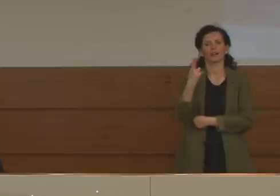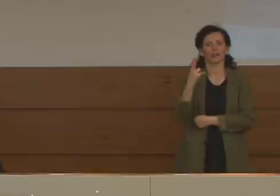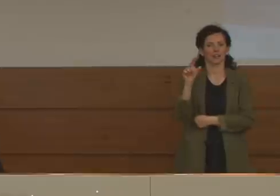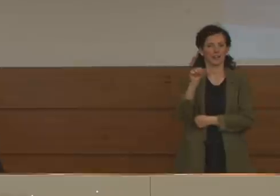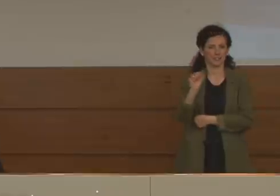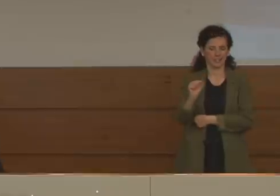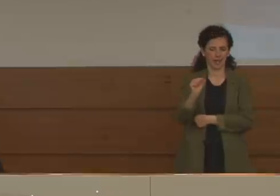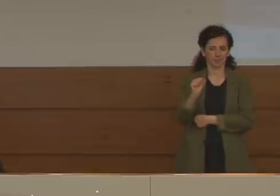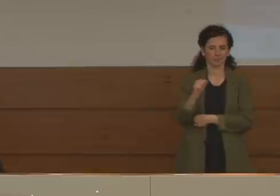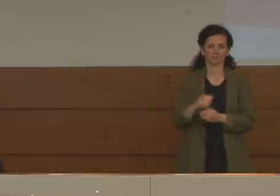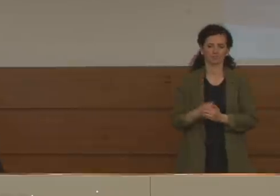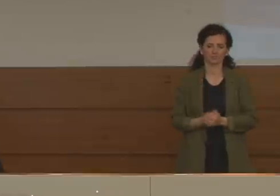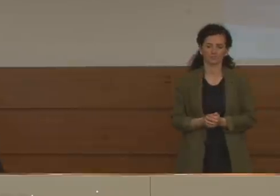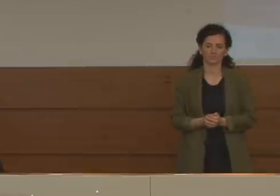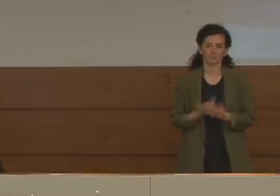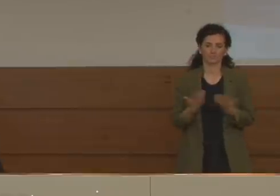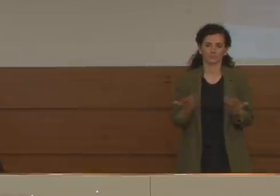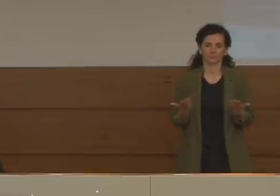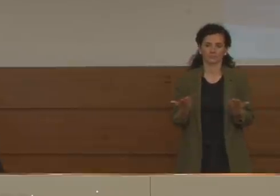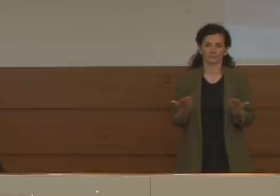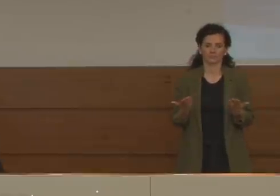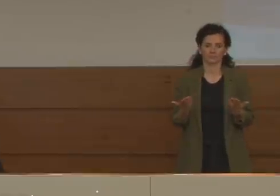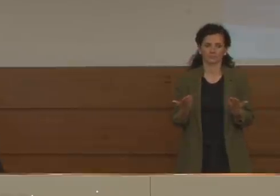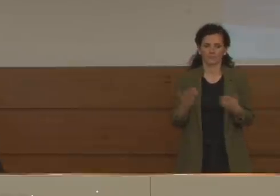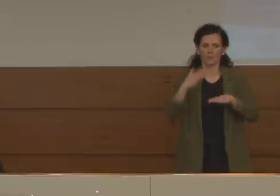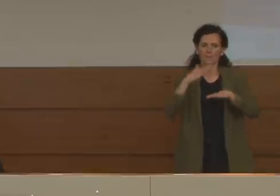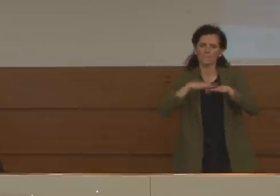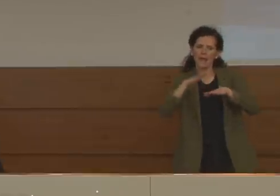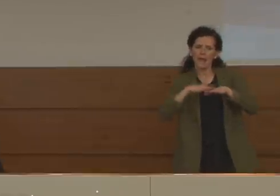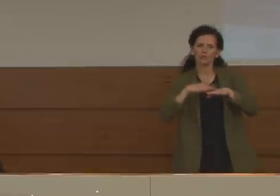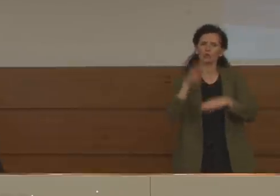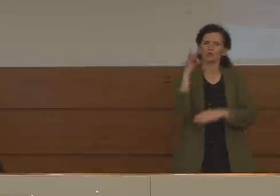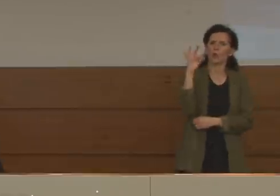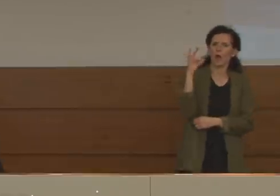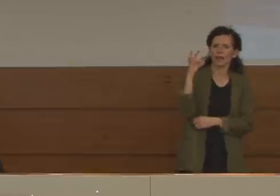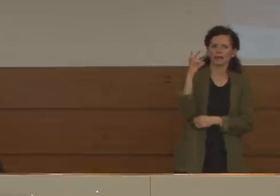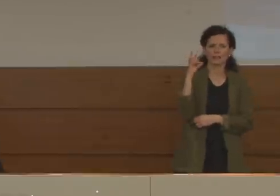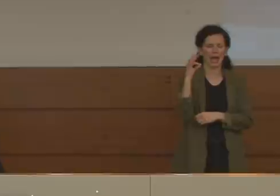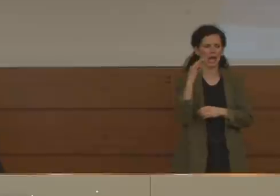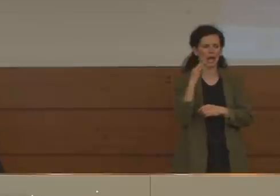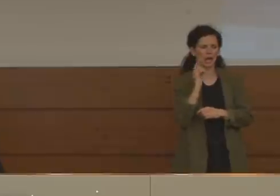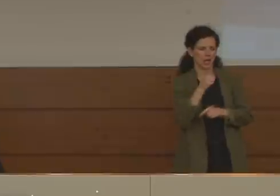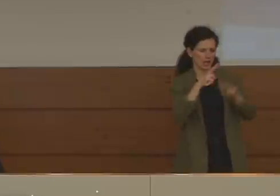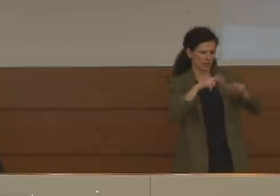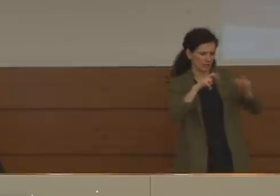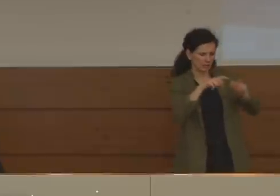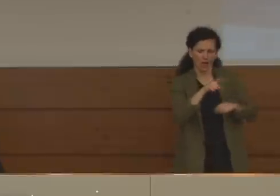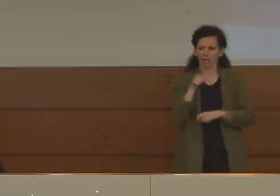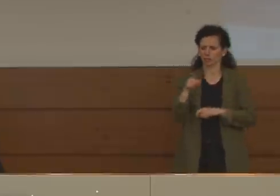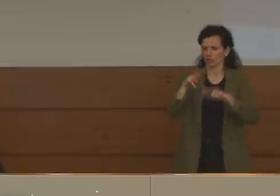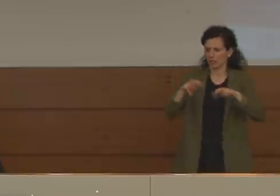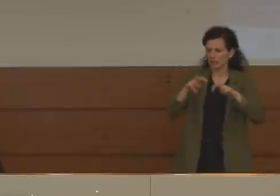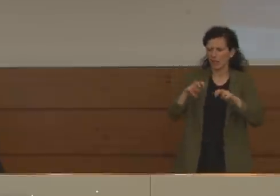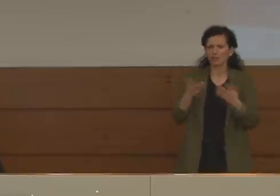Allora, al di là della qualità metodologica di un'indagine o di un'altra, la domanda è perché non si interviene almeno con i tamponi nelle